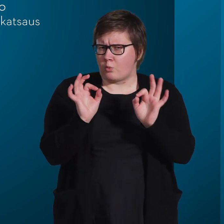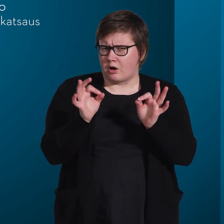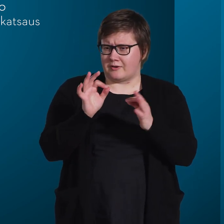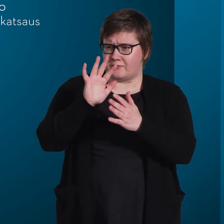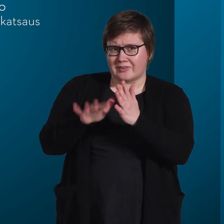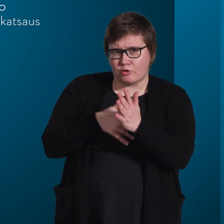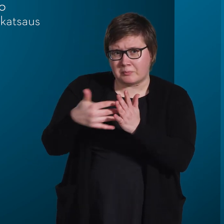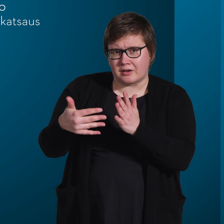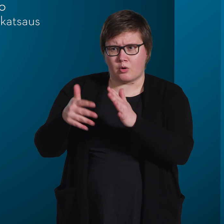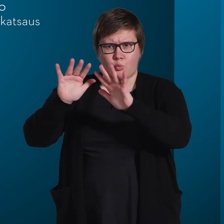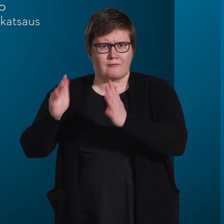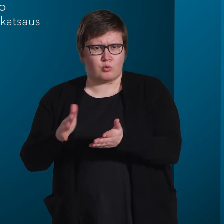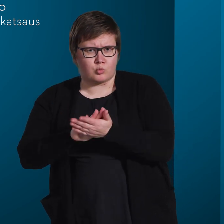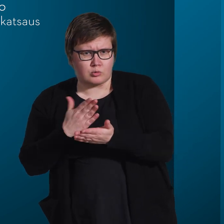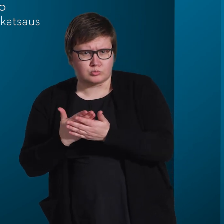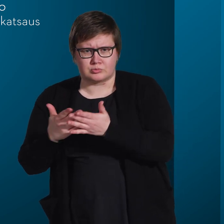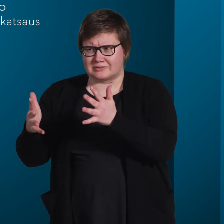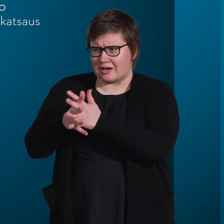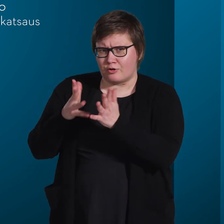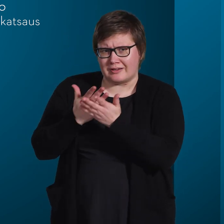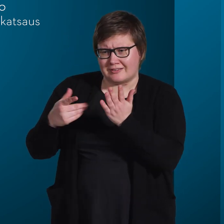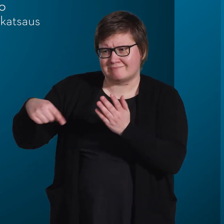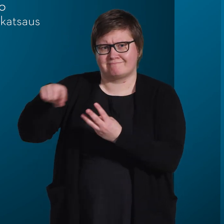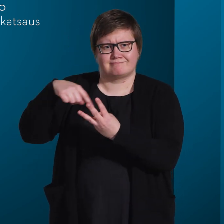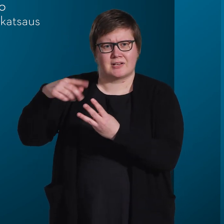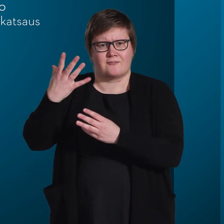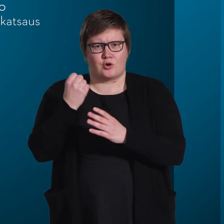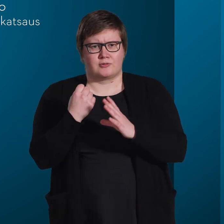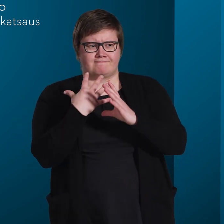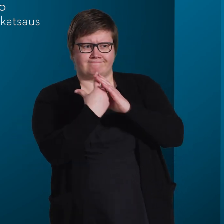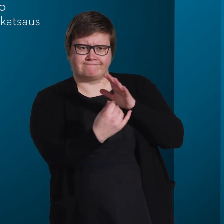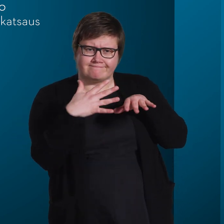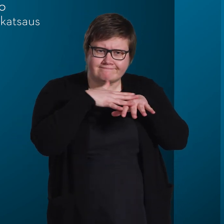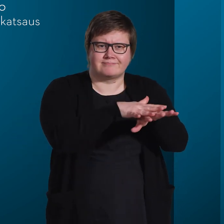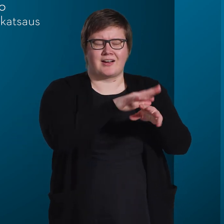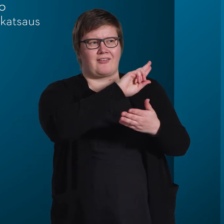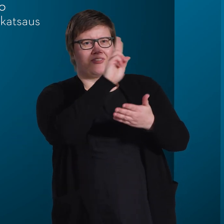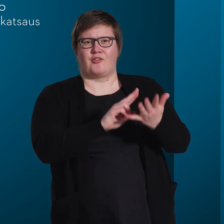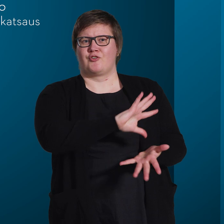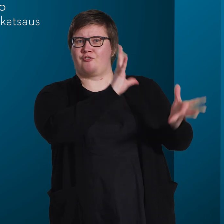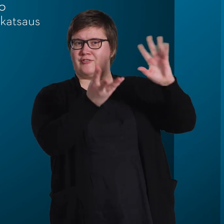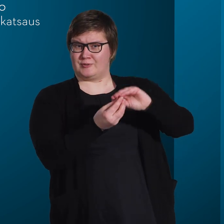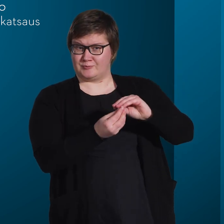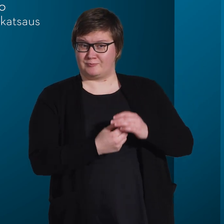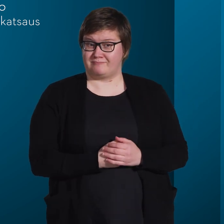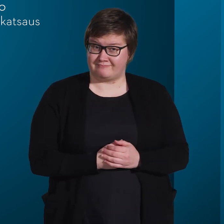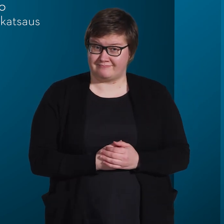miten viittomakieli, kuvailutulkkaus ja selkokieli - voidaan integroida taiteelliseksi kokonaisuudeksi.